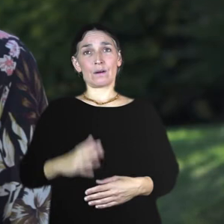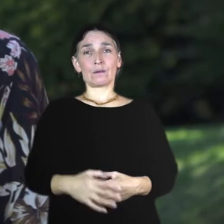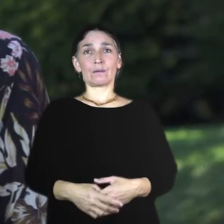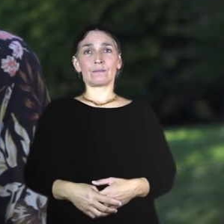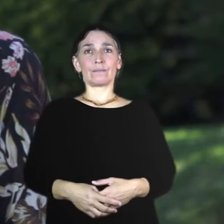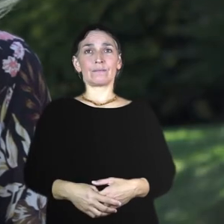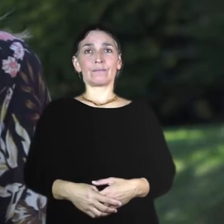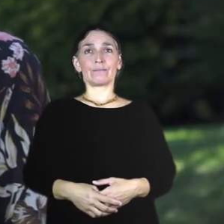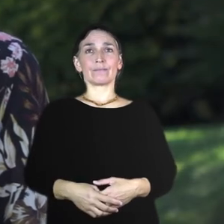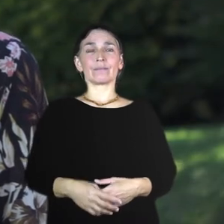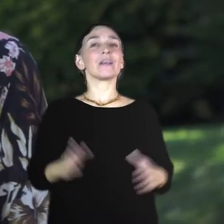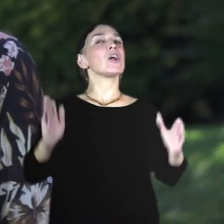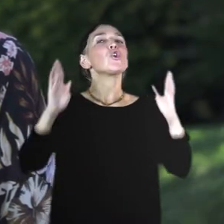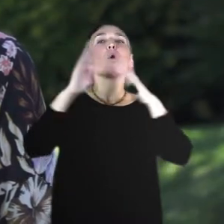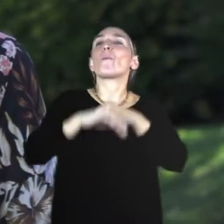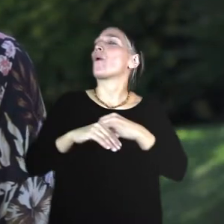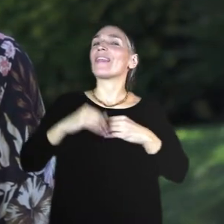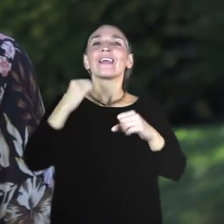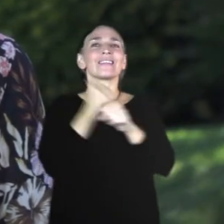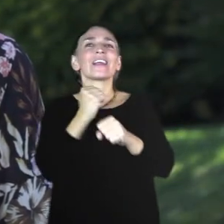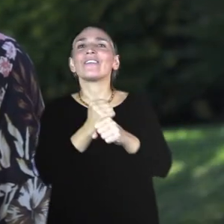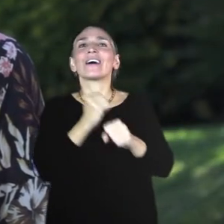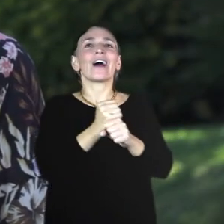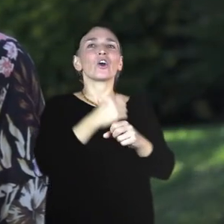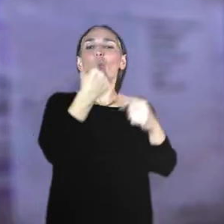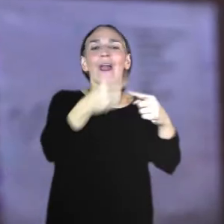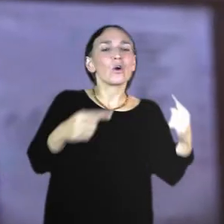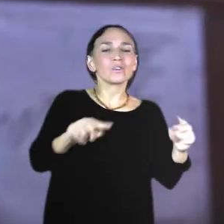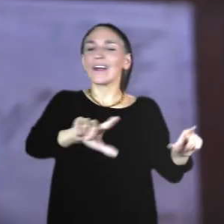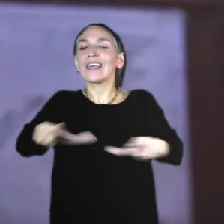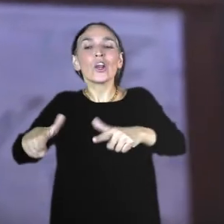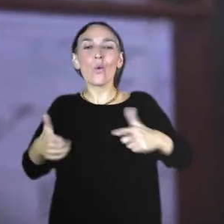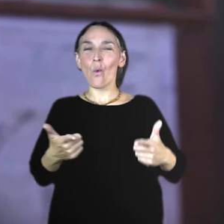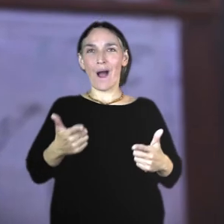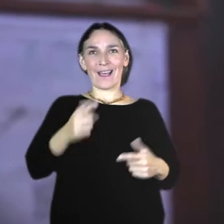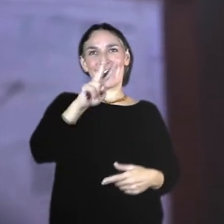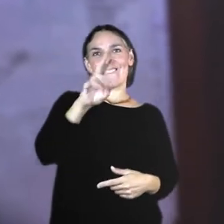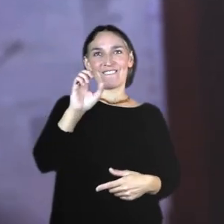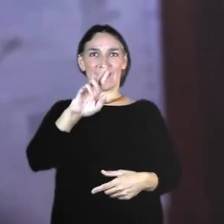No podemos trabajar con lo que no tiene Verónica,